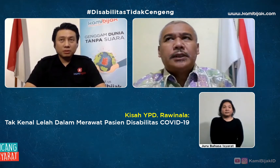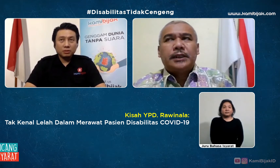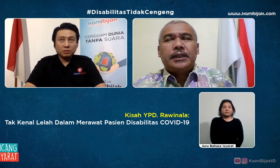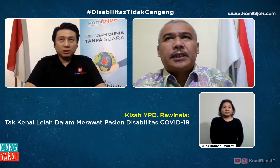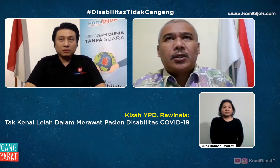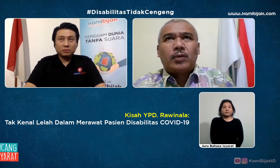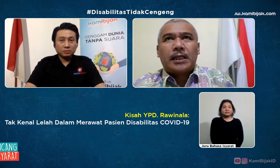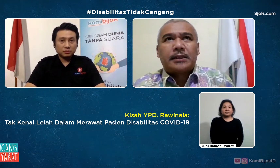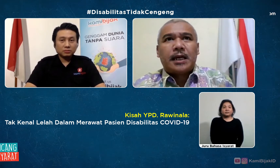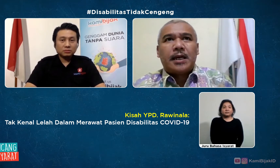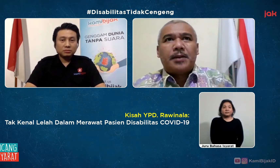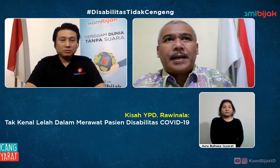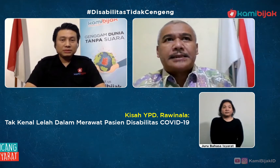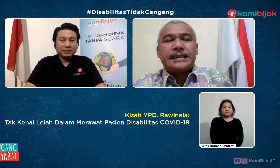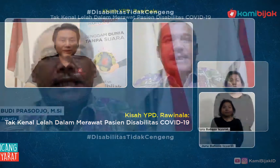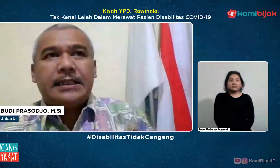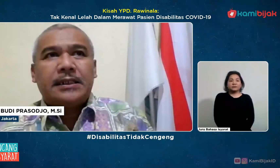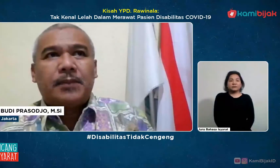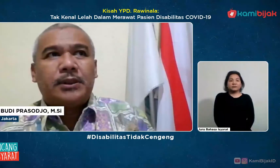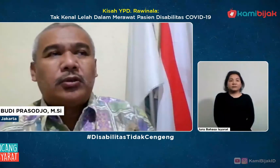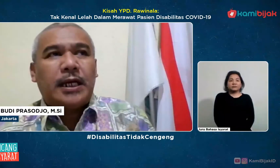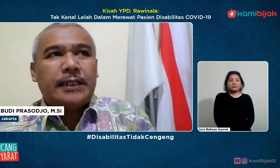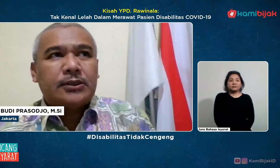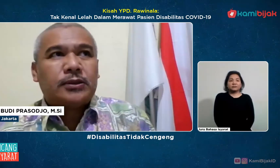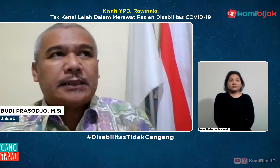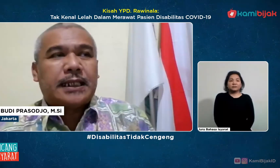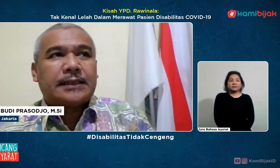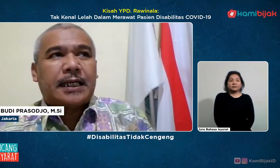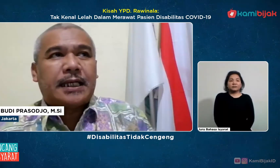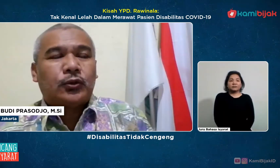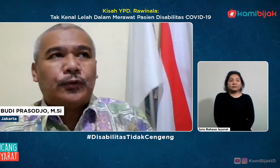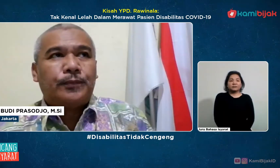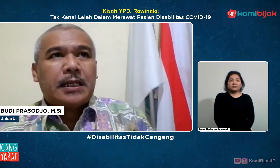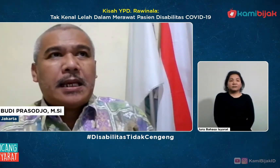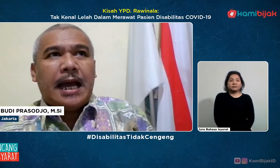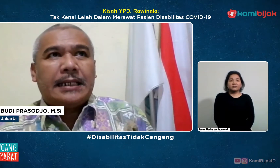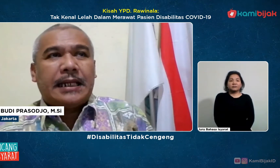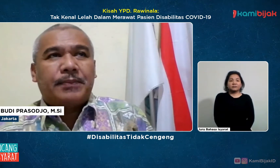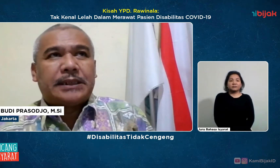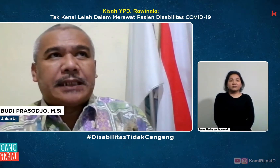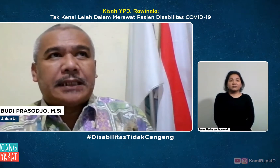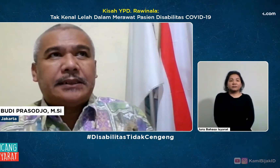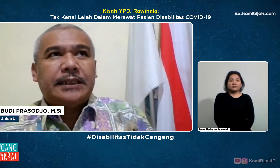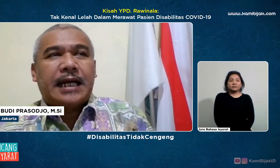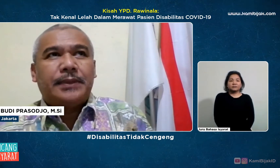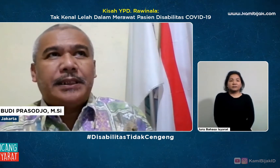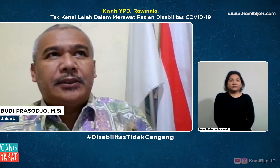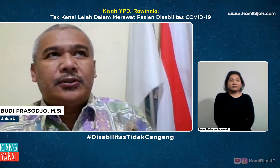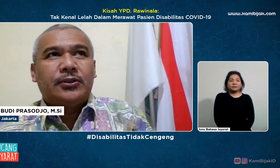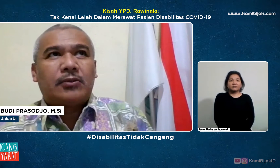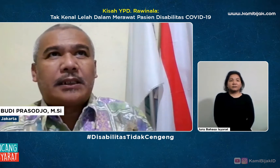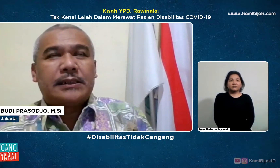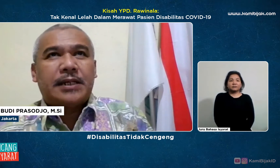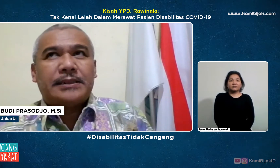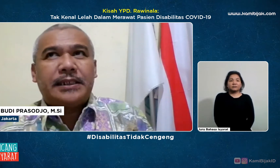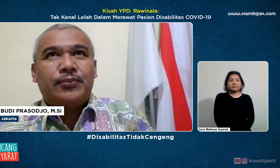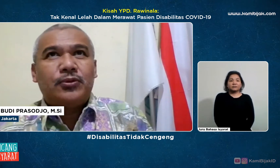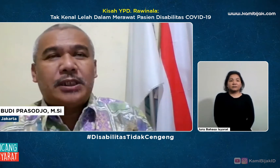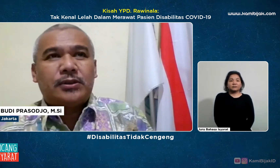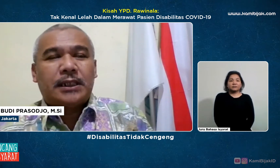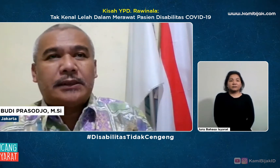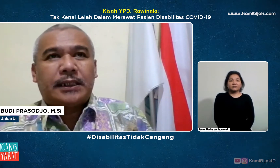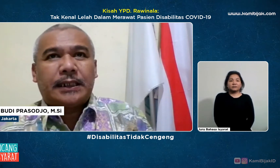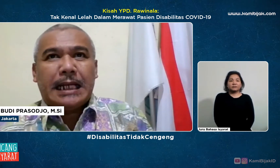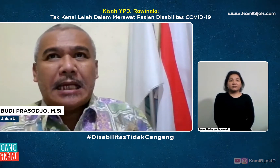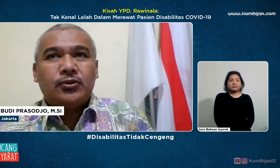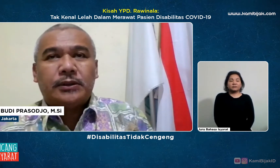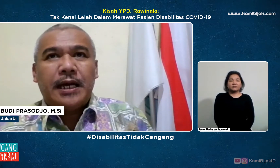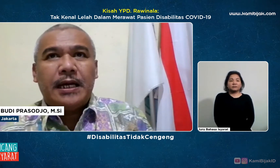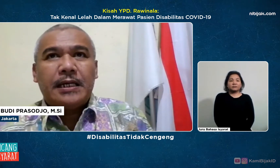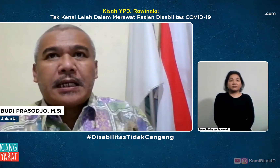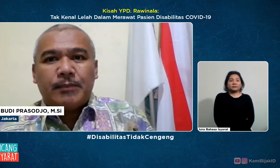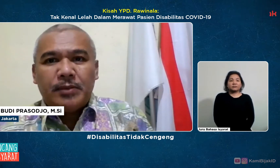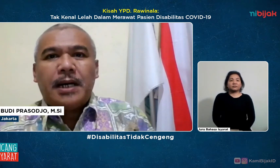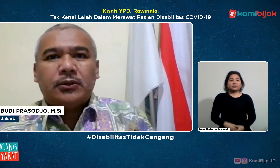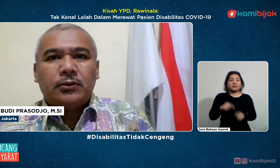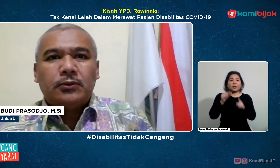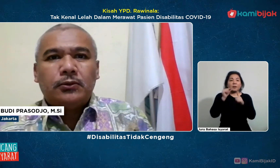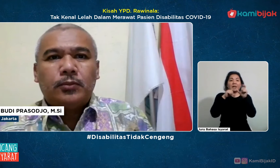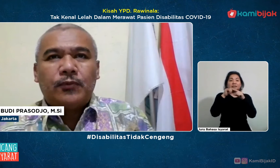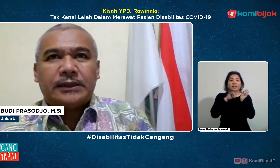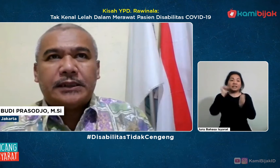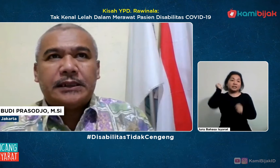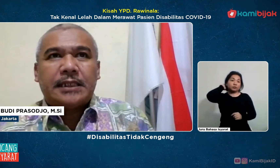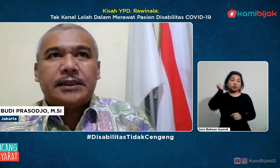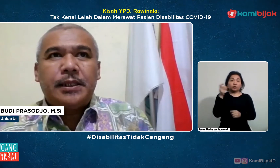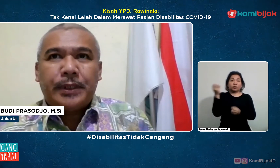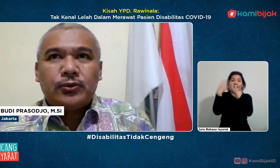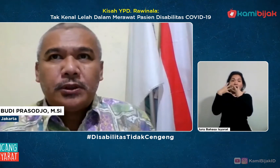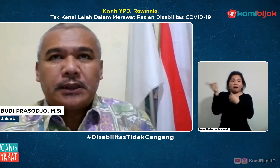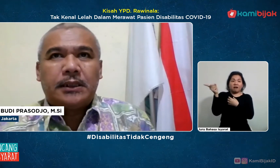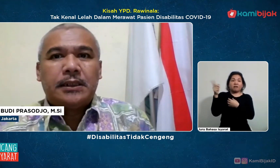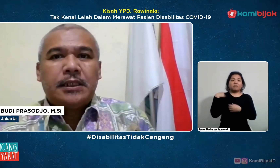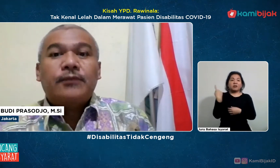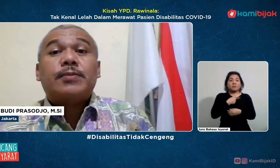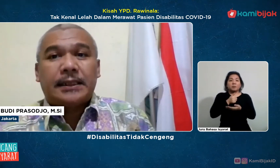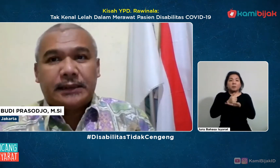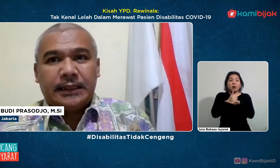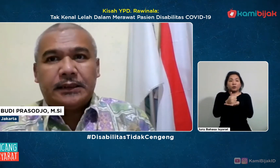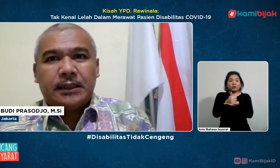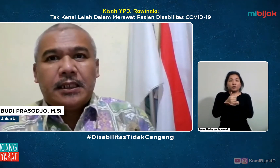Keluarganya pasien ibunya juga terkena juga kami membantu untuk memfasilitasi merujuk ke Wisma Atlet.